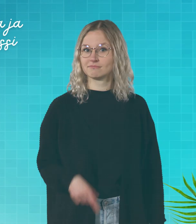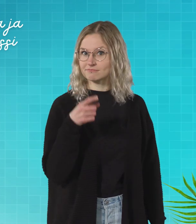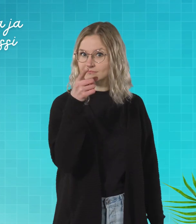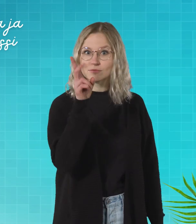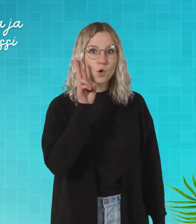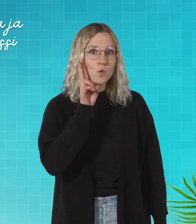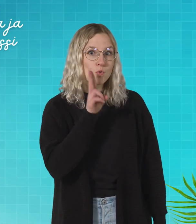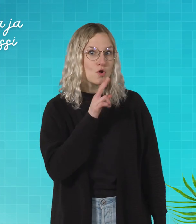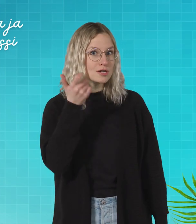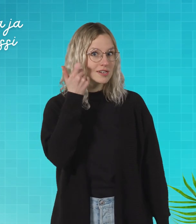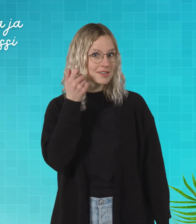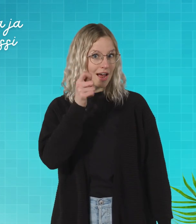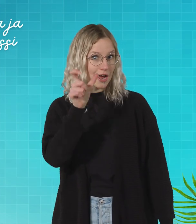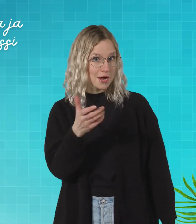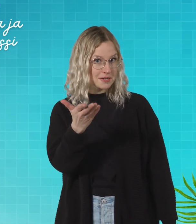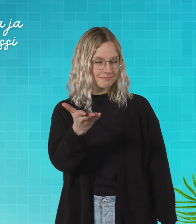Oletko kuuro seniori?